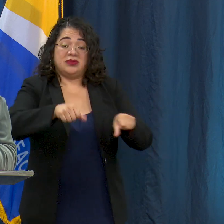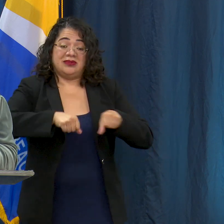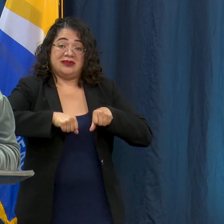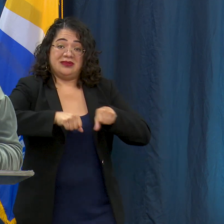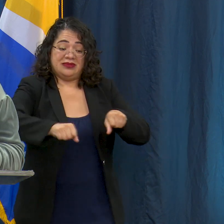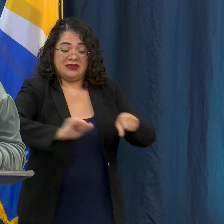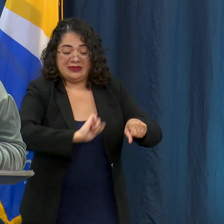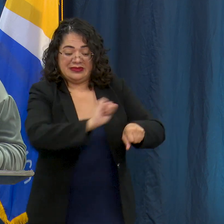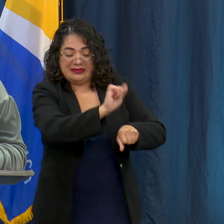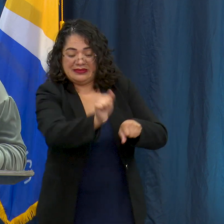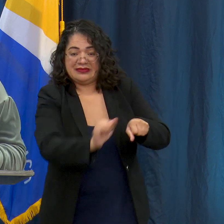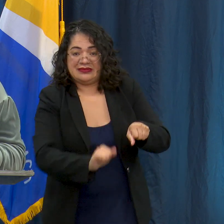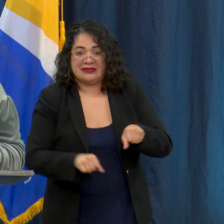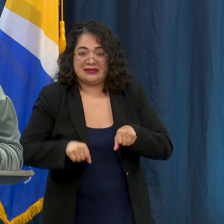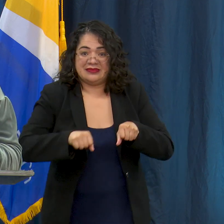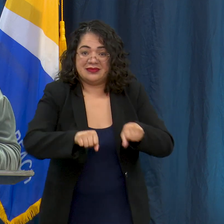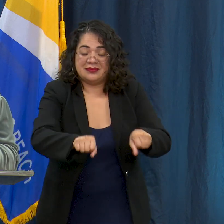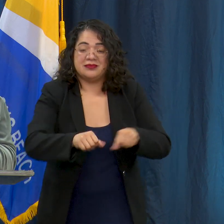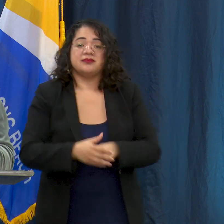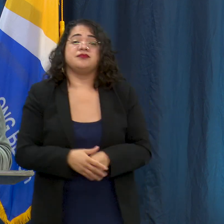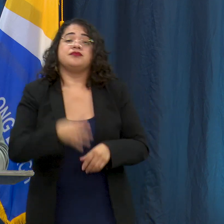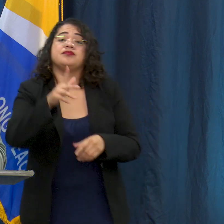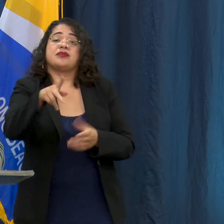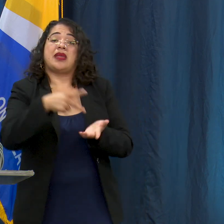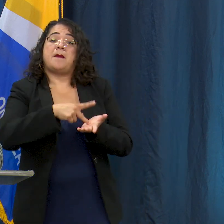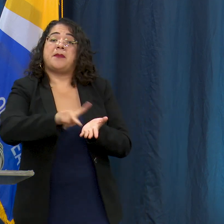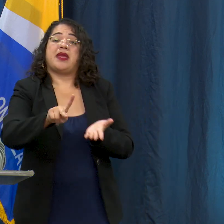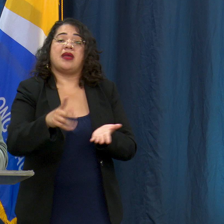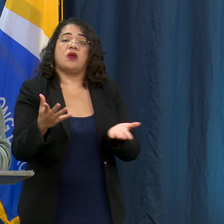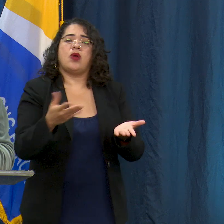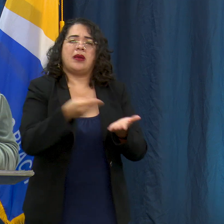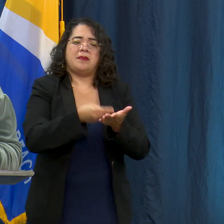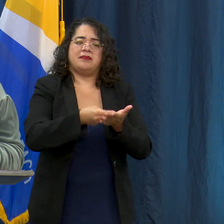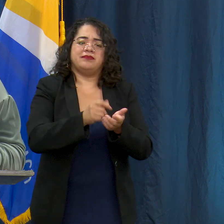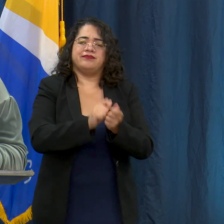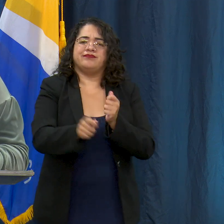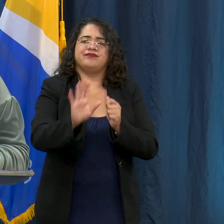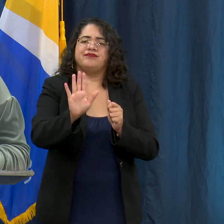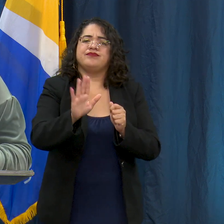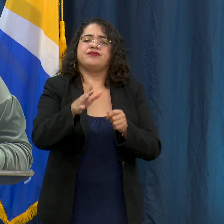posible Pagar la en alguna manera en contacto y despues de salir de las